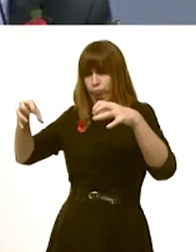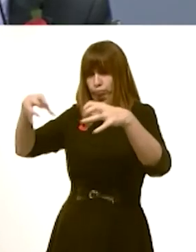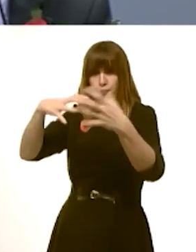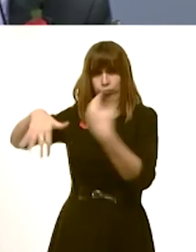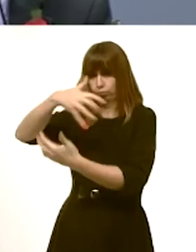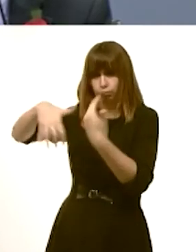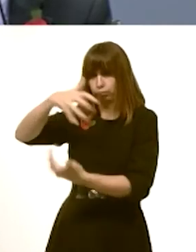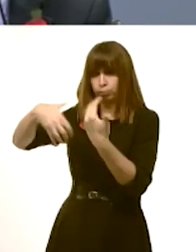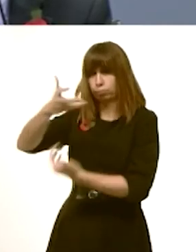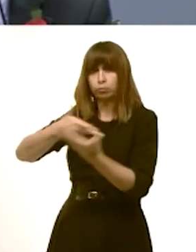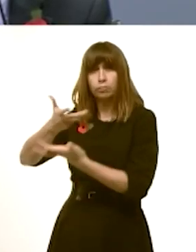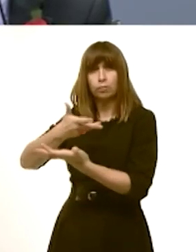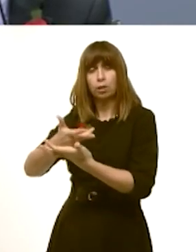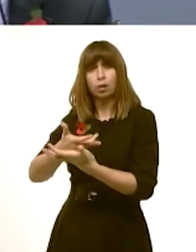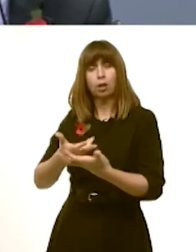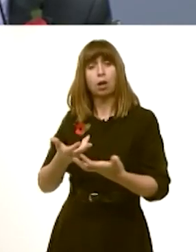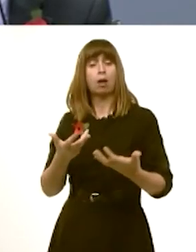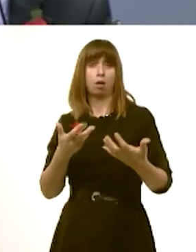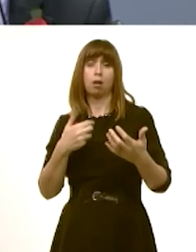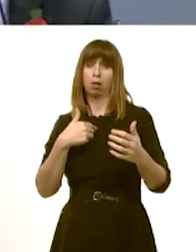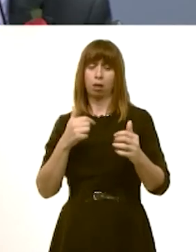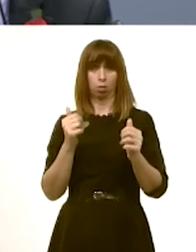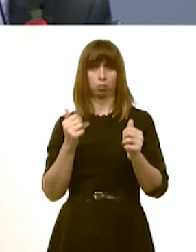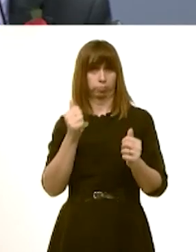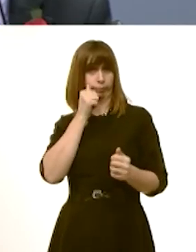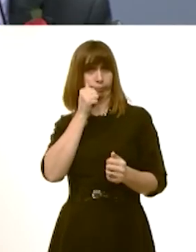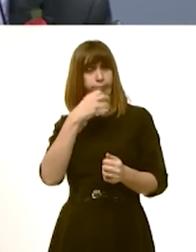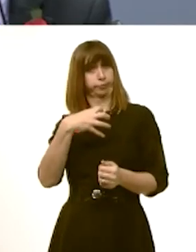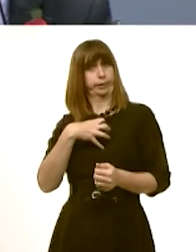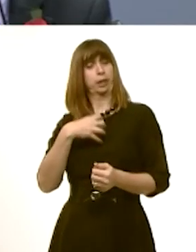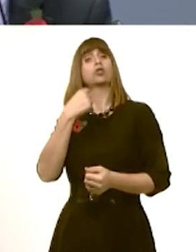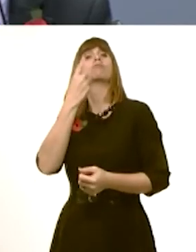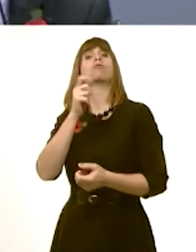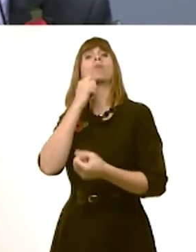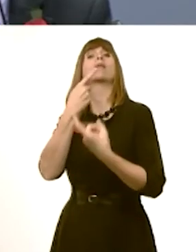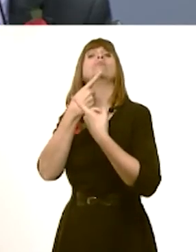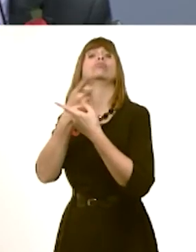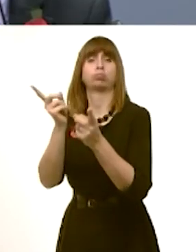y bydd y Gweinidog yn gwneud datganiad yforyóa allwch chi ddweud wrthym ni pa gamau penodol